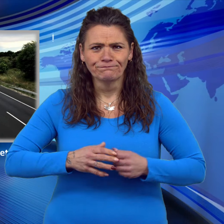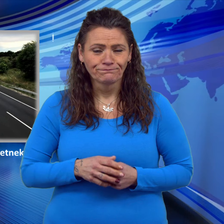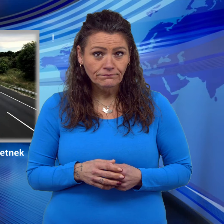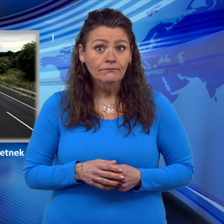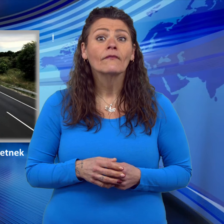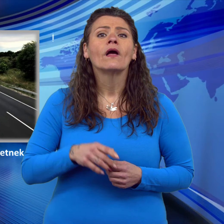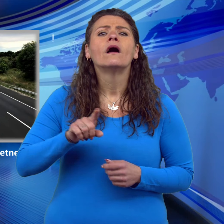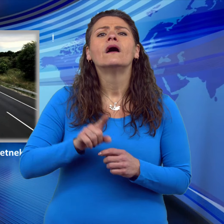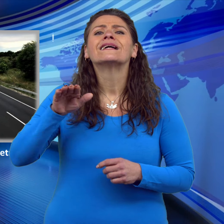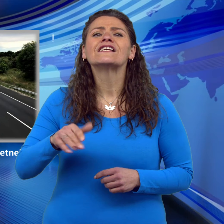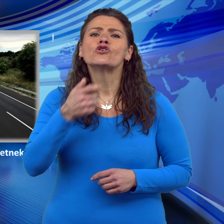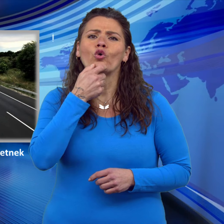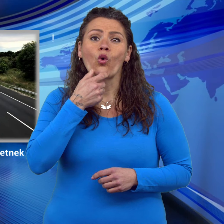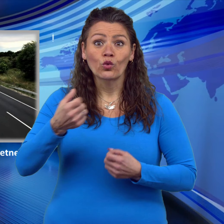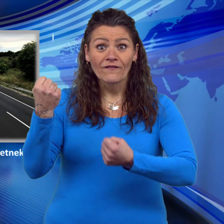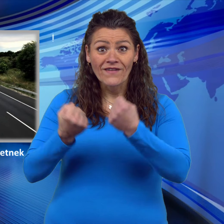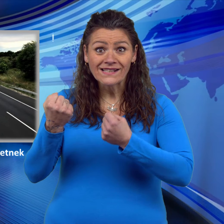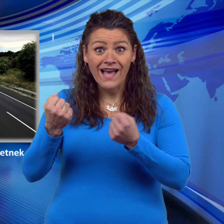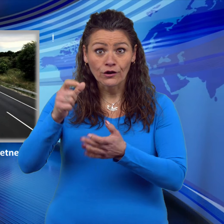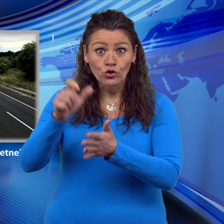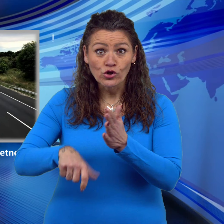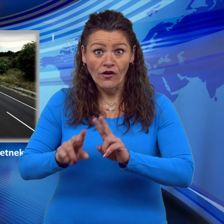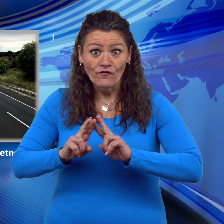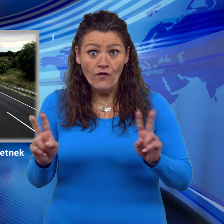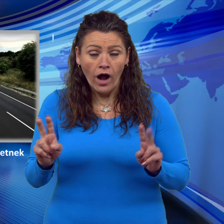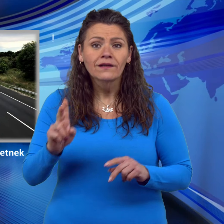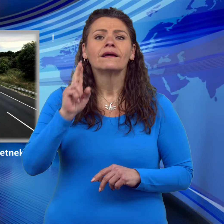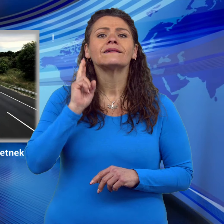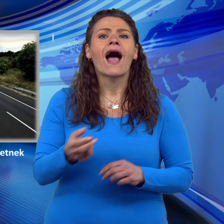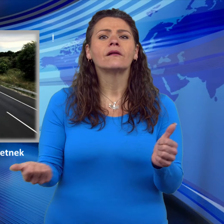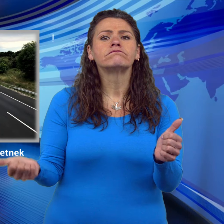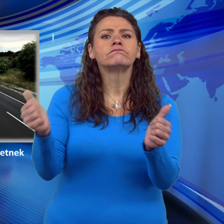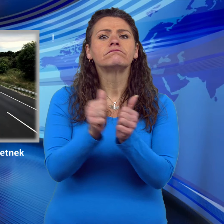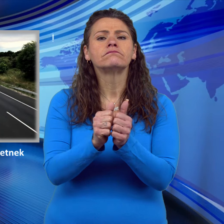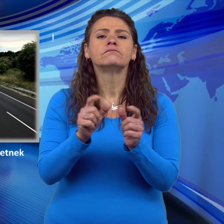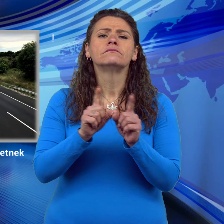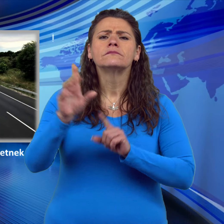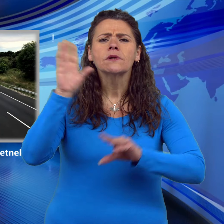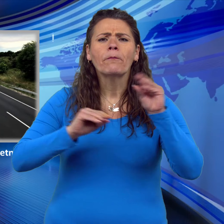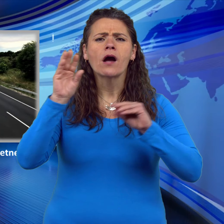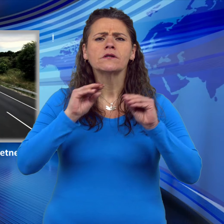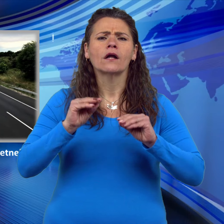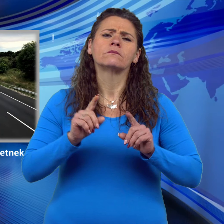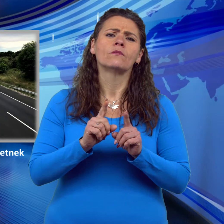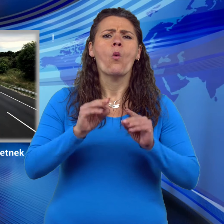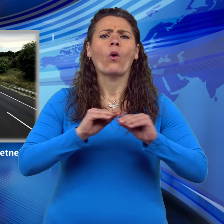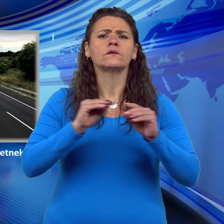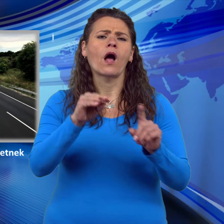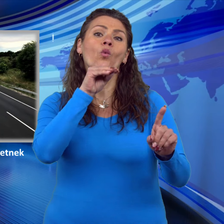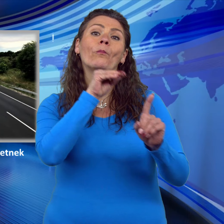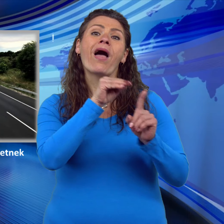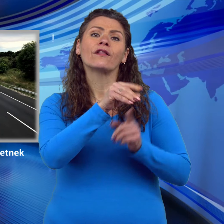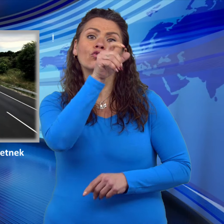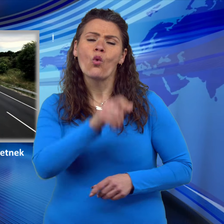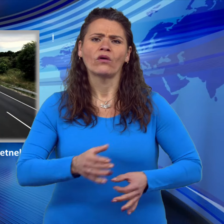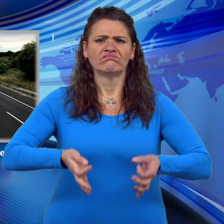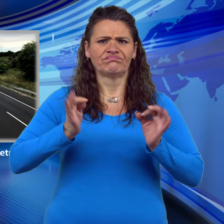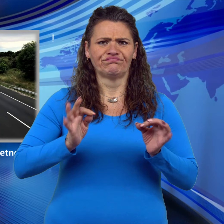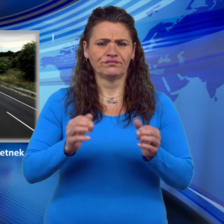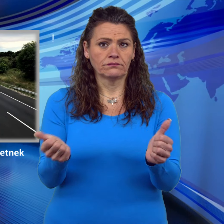hogy a kiskorúak csak és kizárólag egy tapasztalt sofőr-mentor jelenlétében vezethetnek,